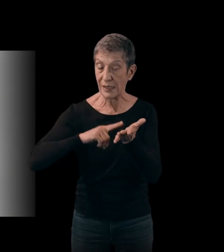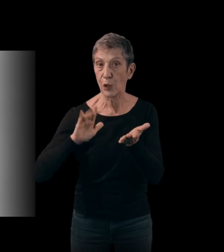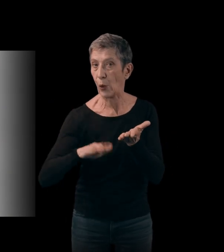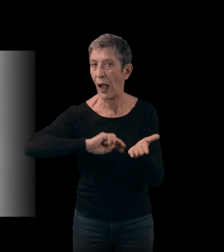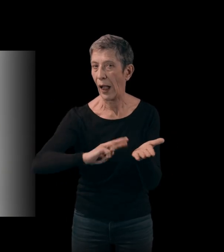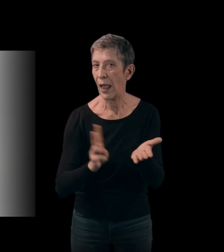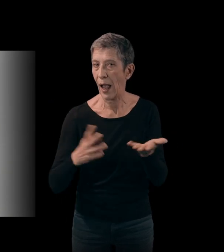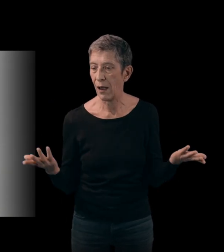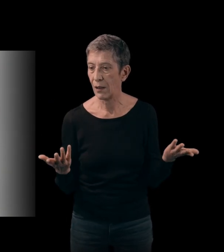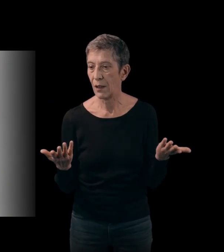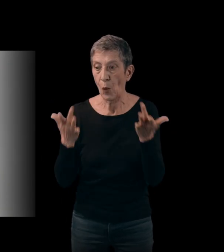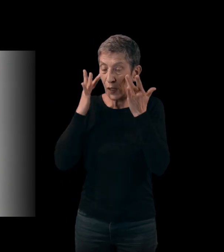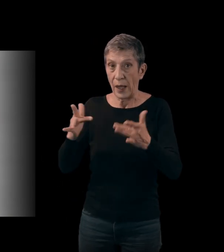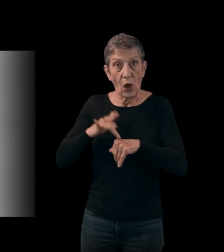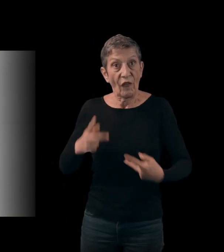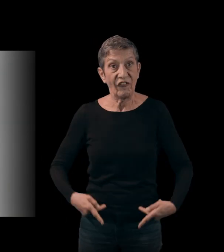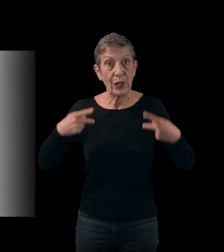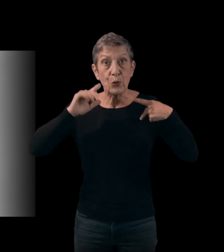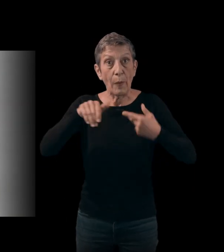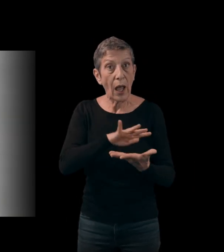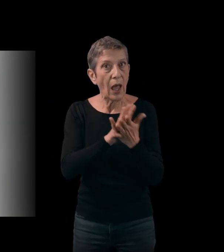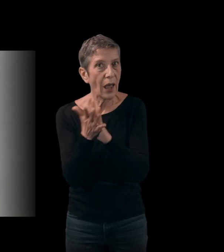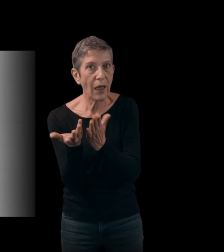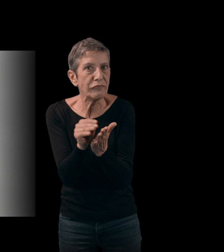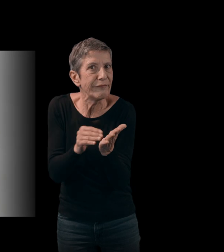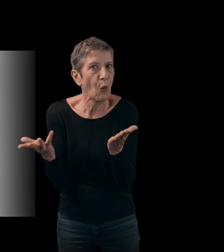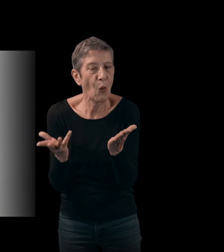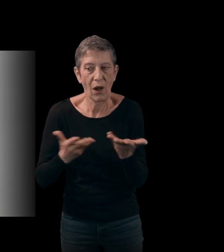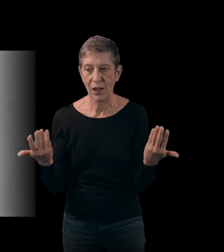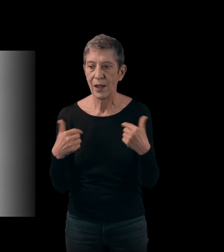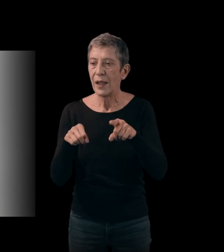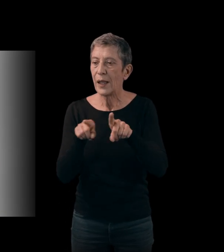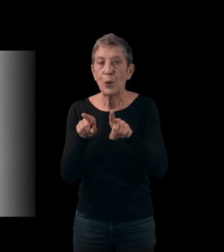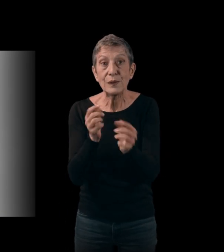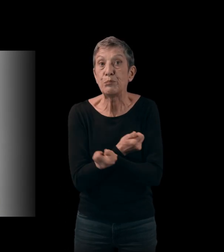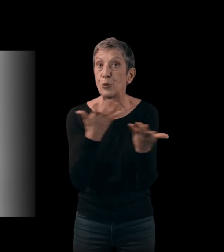donc qu'est-ce qu'on fait d'une expérience vécue ? Et qu'est-ce qu'on fait de plusieurs expériences vécues ?